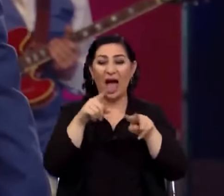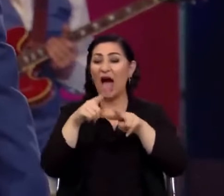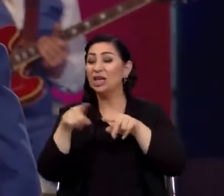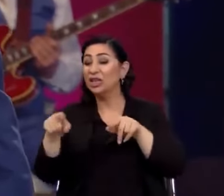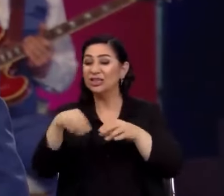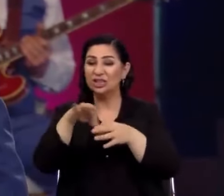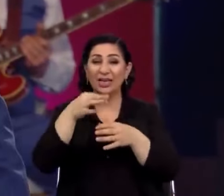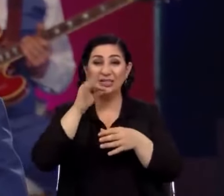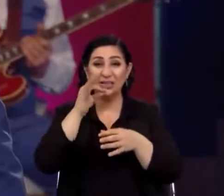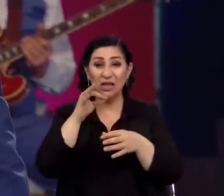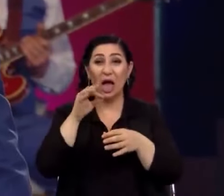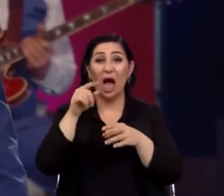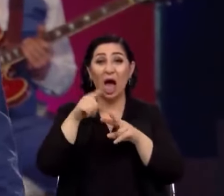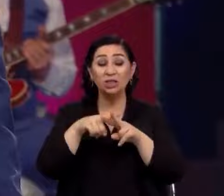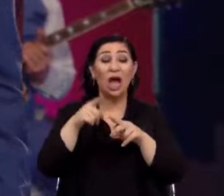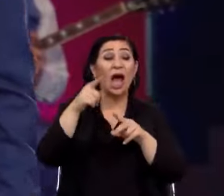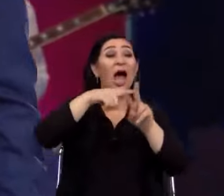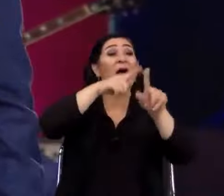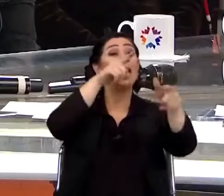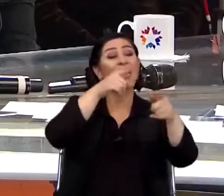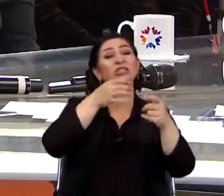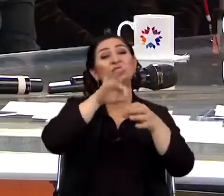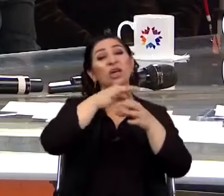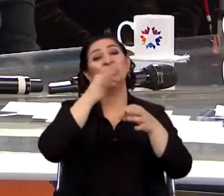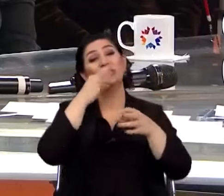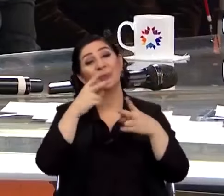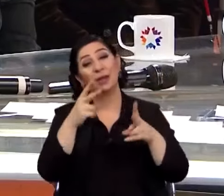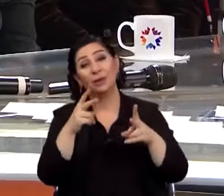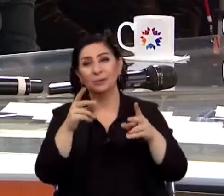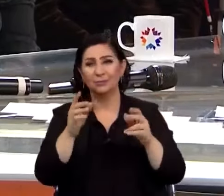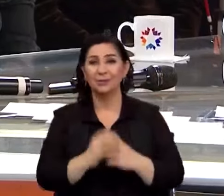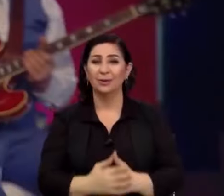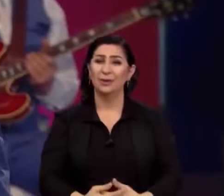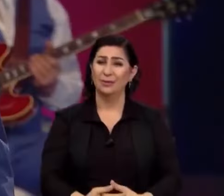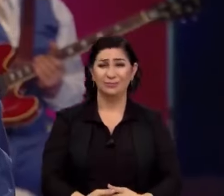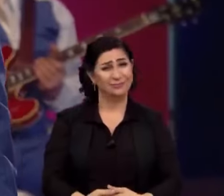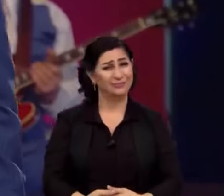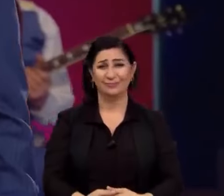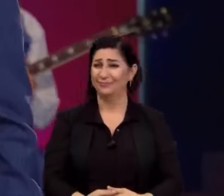içtiyse Ayşe Ali ile de çay içebilir Ali Ayşe ile çay içtiyse mel atla çay içemez